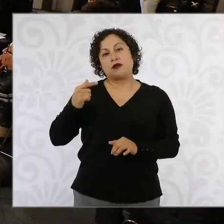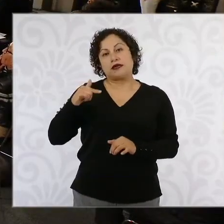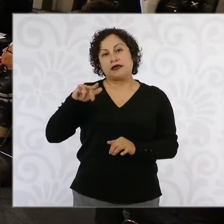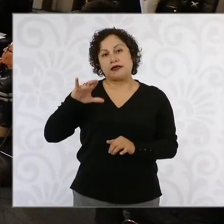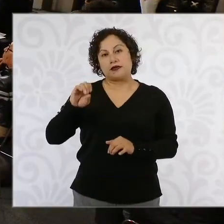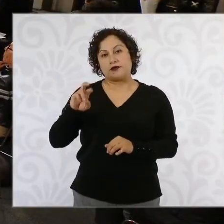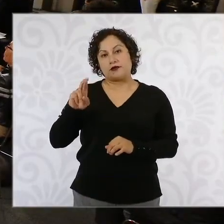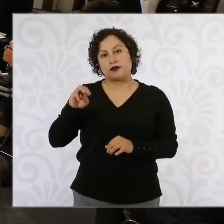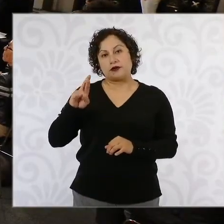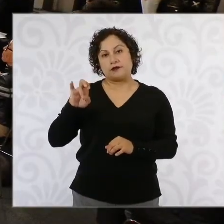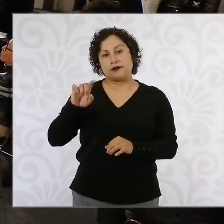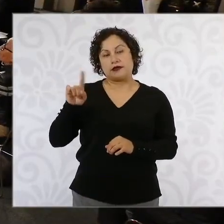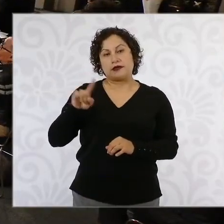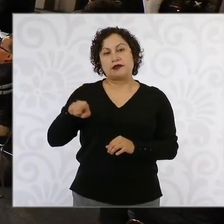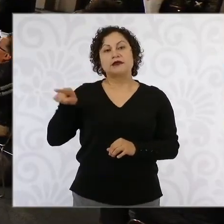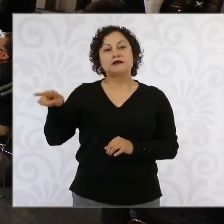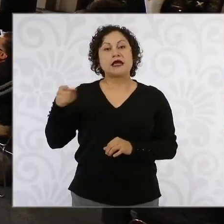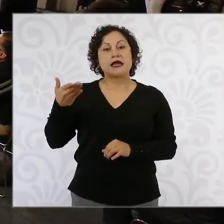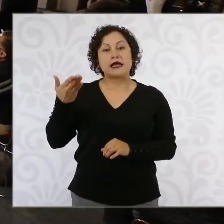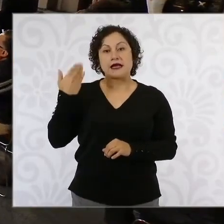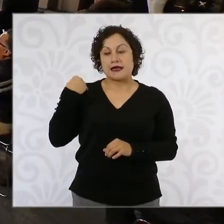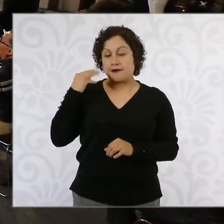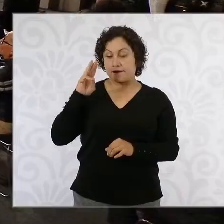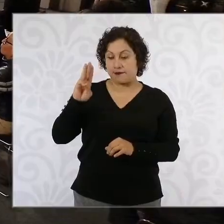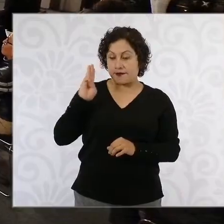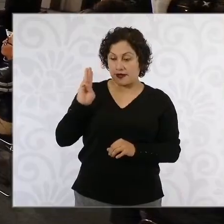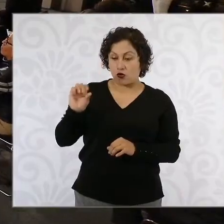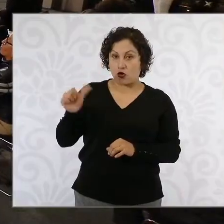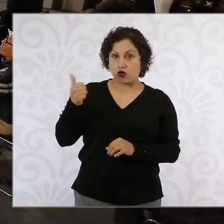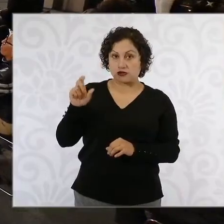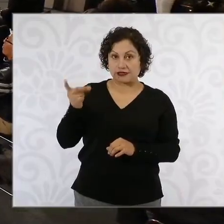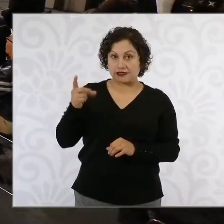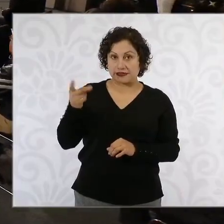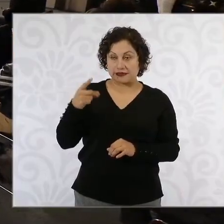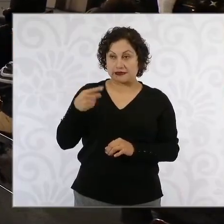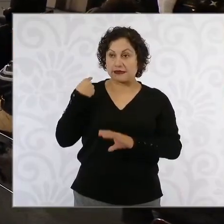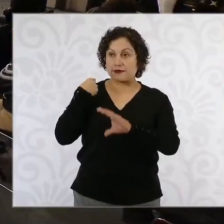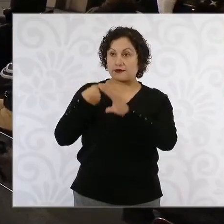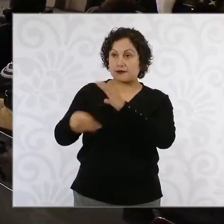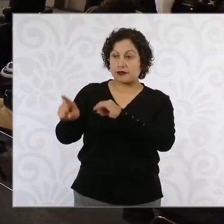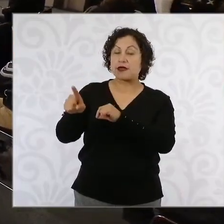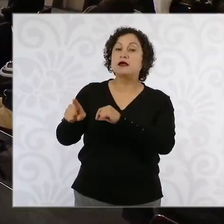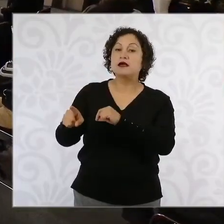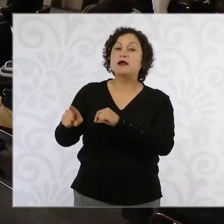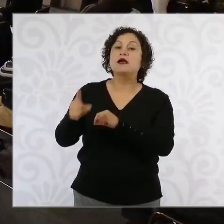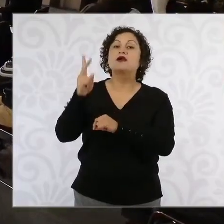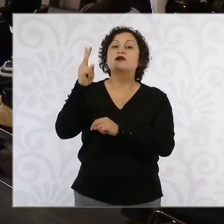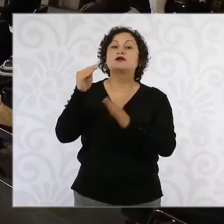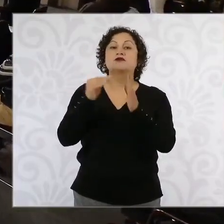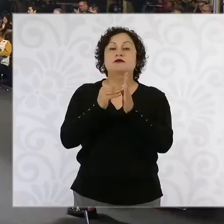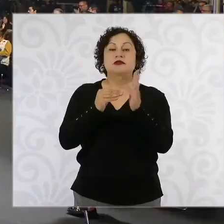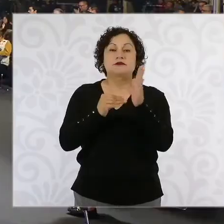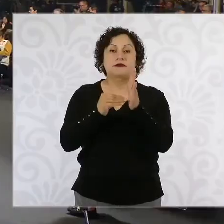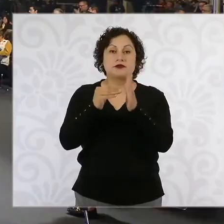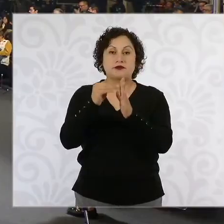miércoles 11 de diciembre una primera partida de 2000 millones de dólares para pagarle a empresas